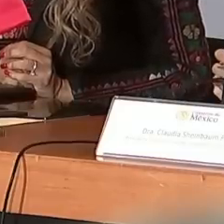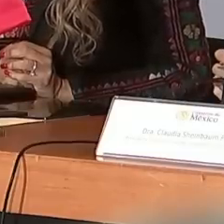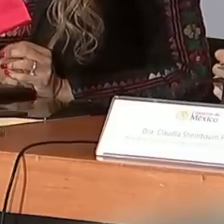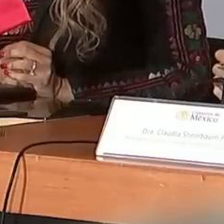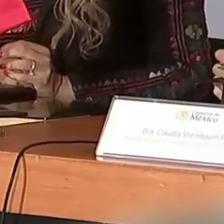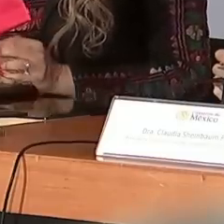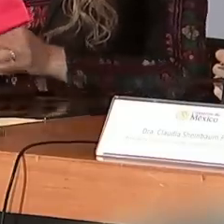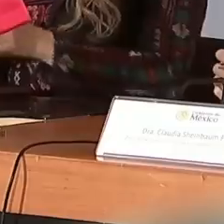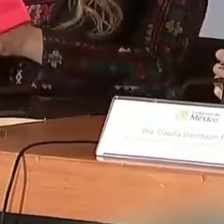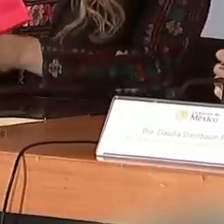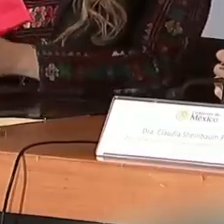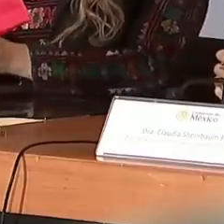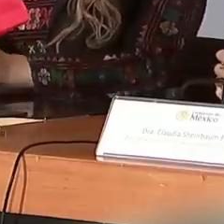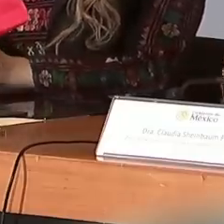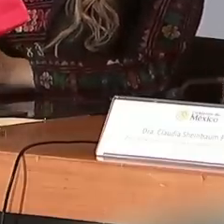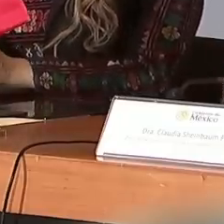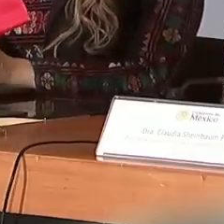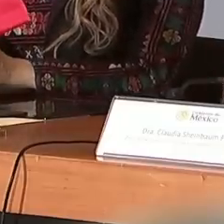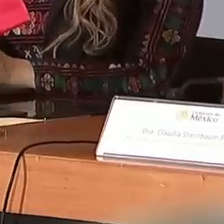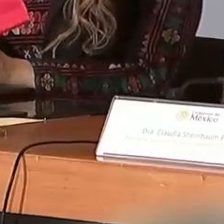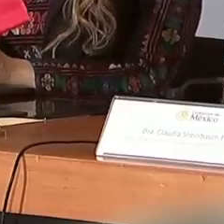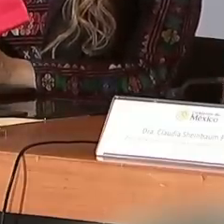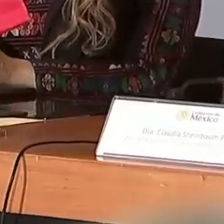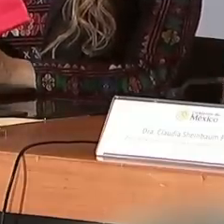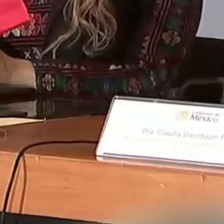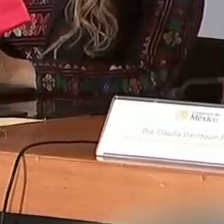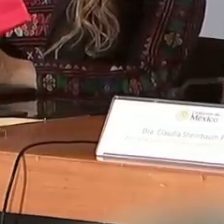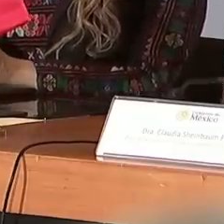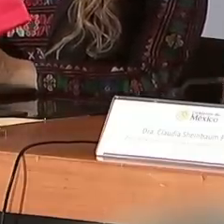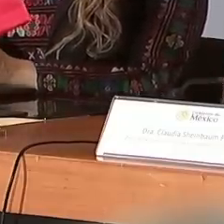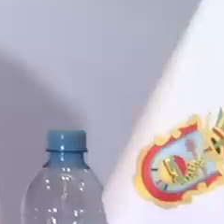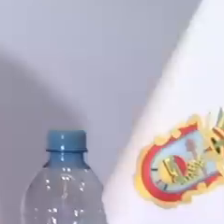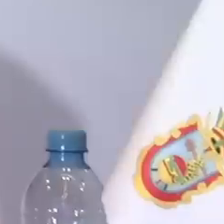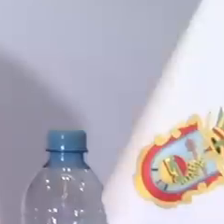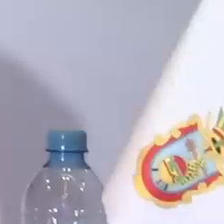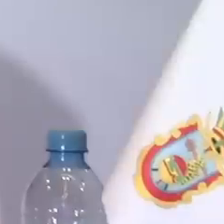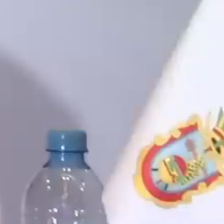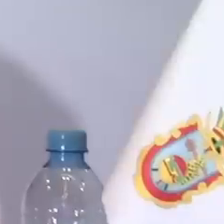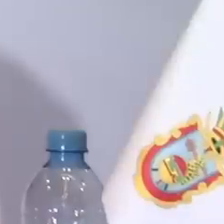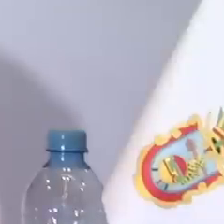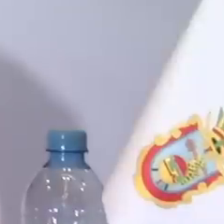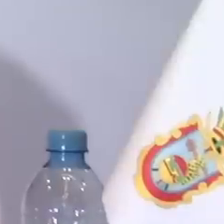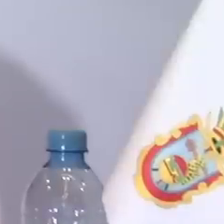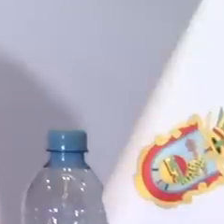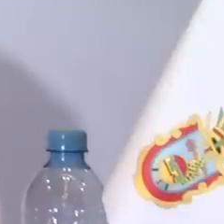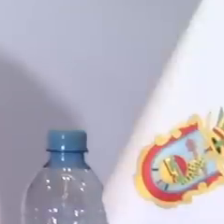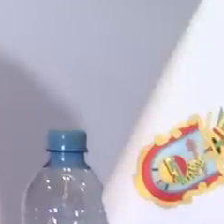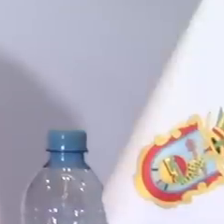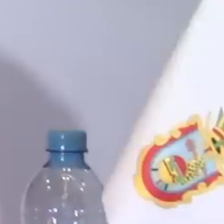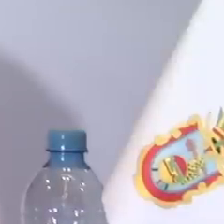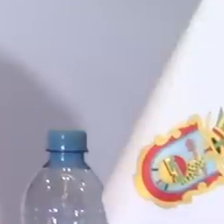la presidenta Claudia shb hemos asumido este compromiso con determinación para dar resultados